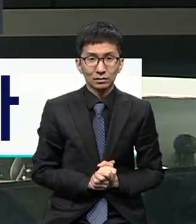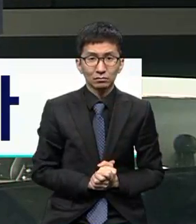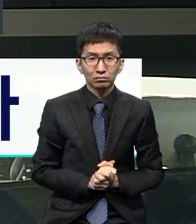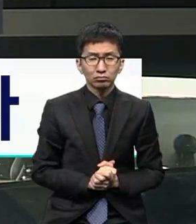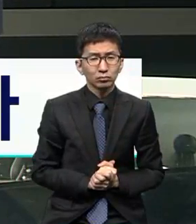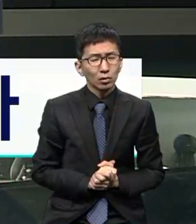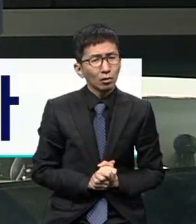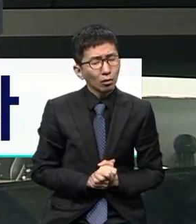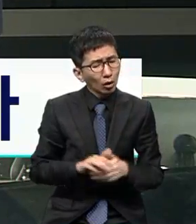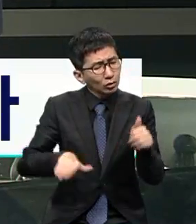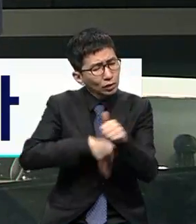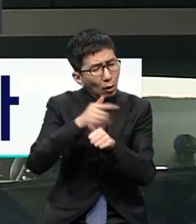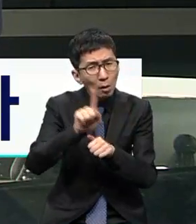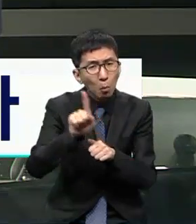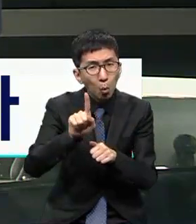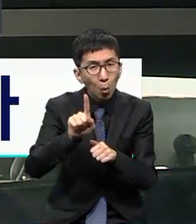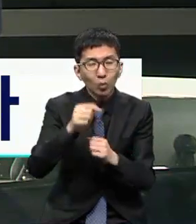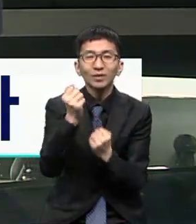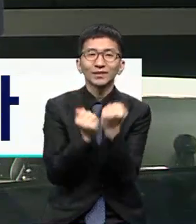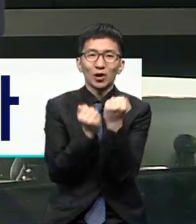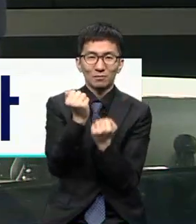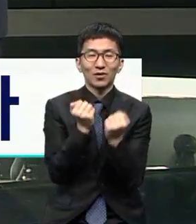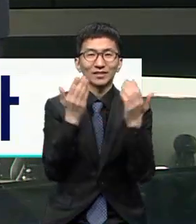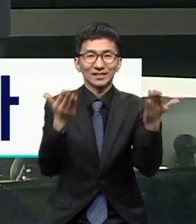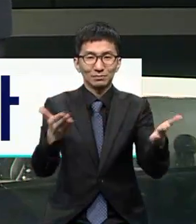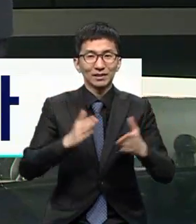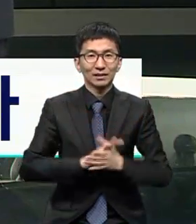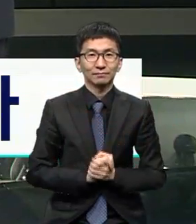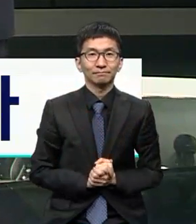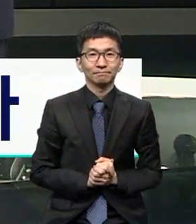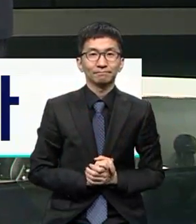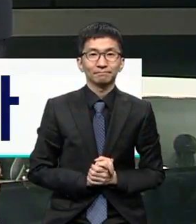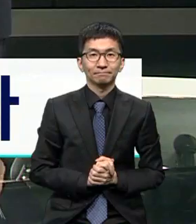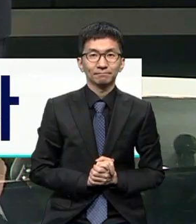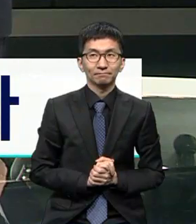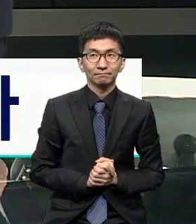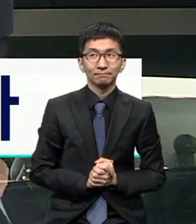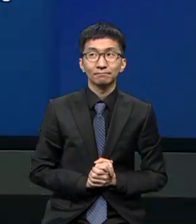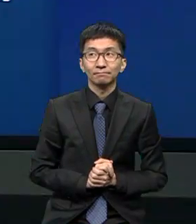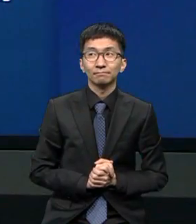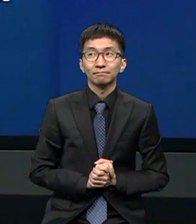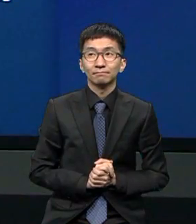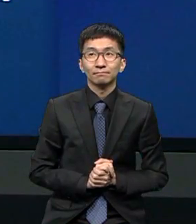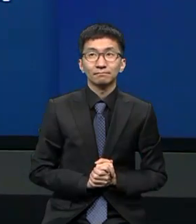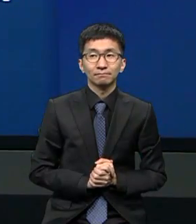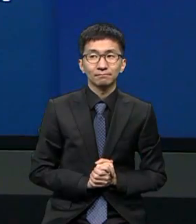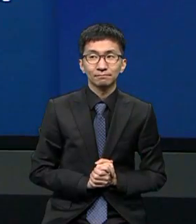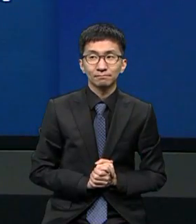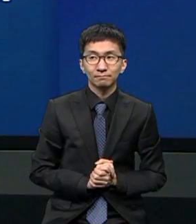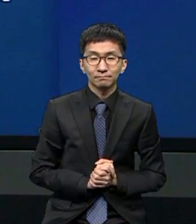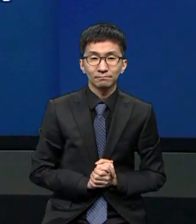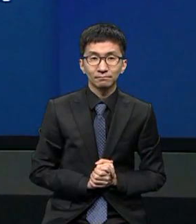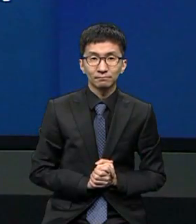어떨 때 가능한지 김용태 기자가 자세히 설명해 드립니다.